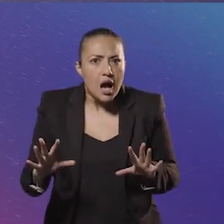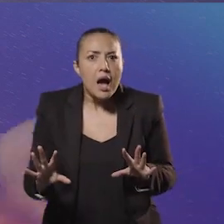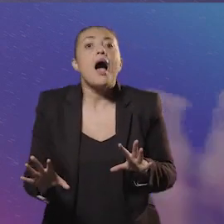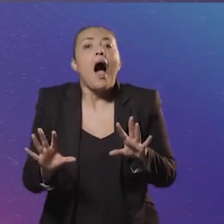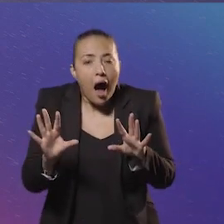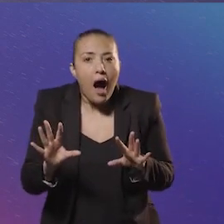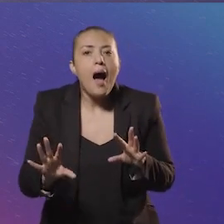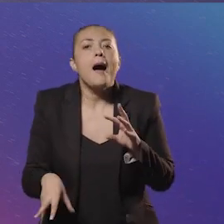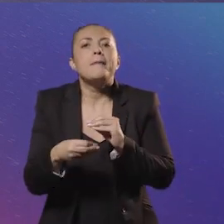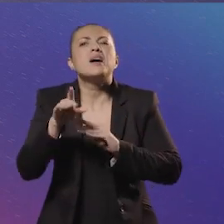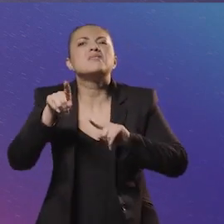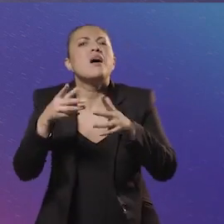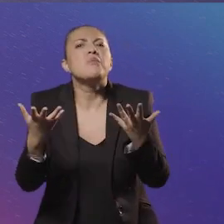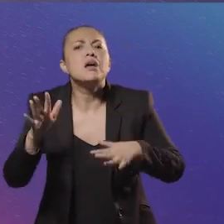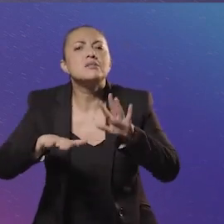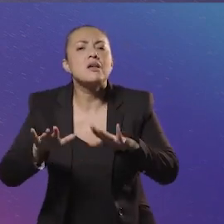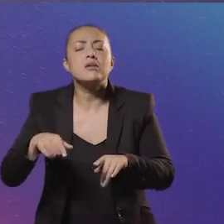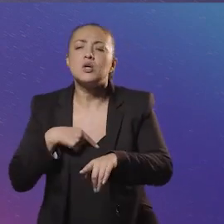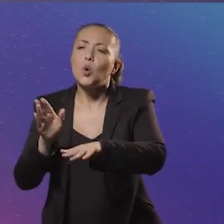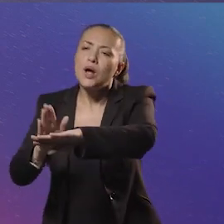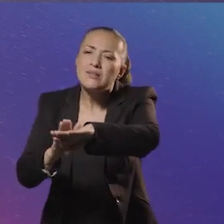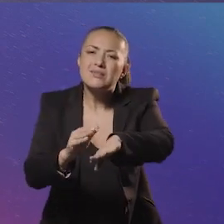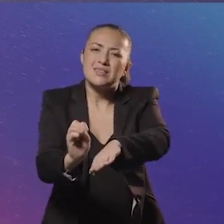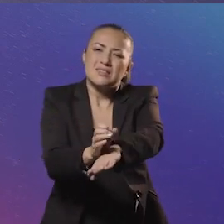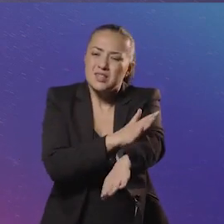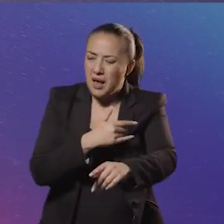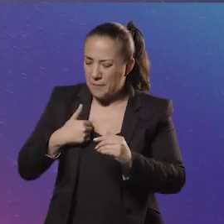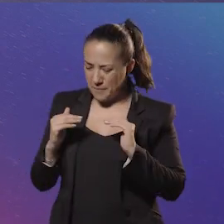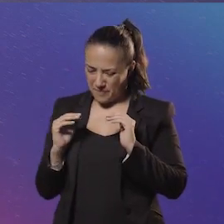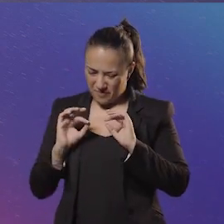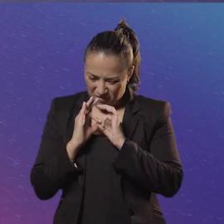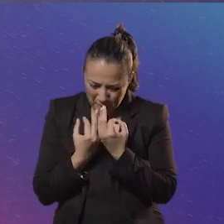e incluso muchas veces ser quienes sensibilizamos a las personas que tenemos alrededor,